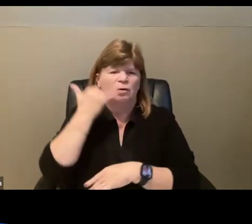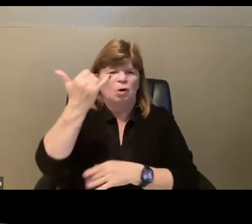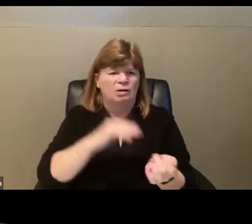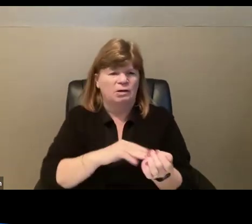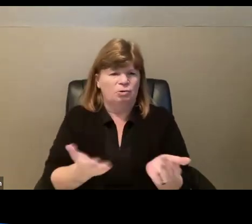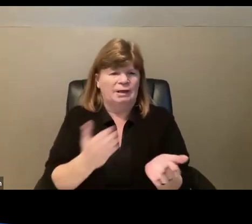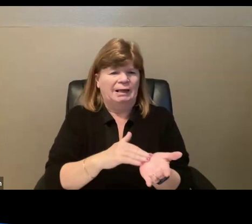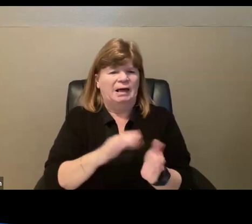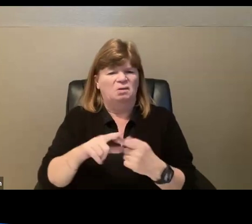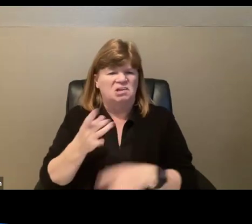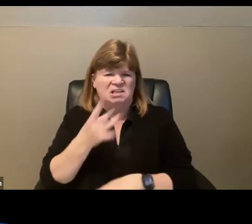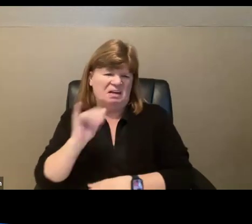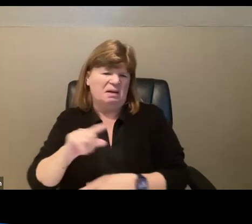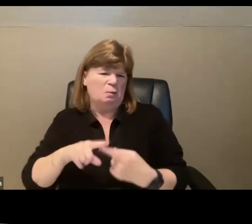Simplemente lo tomaré cuando vuelva a tener una infección.